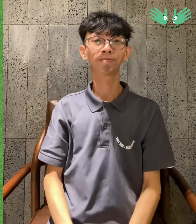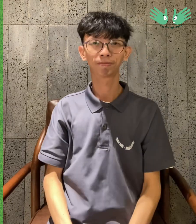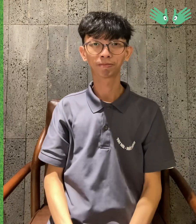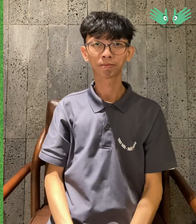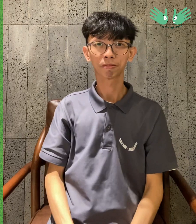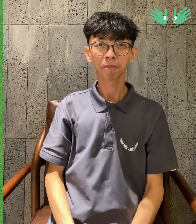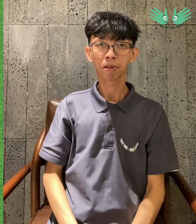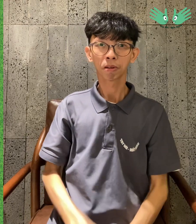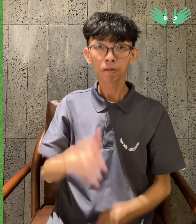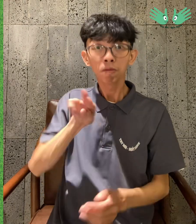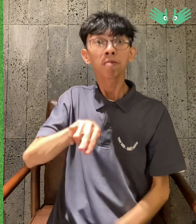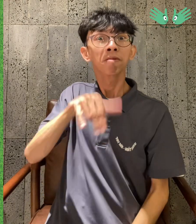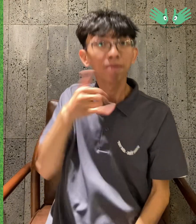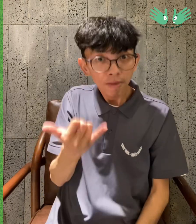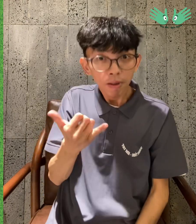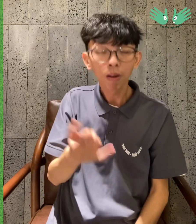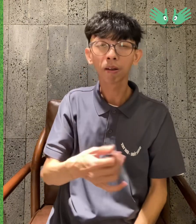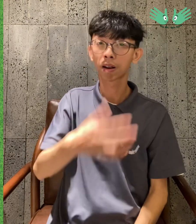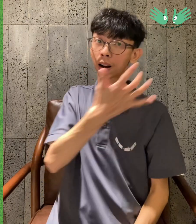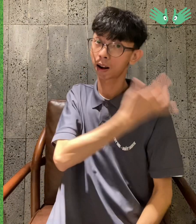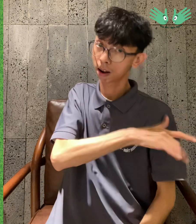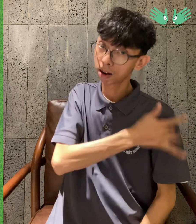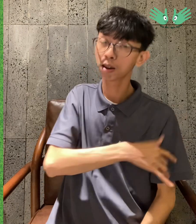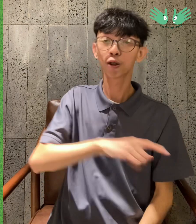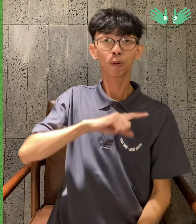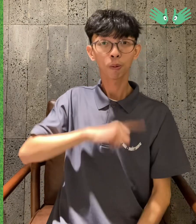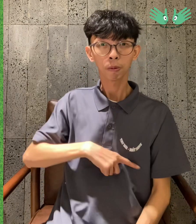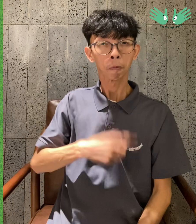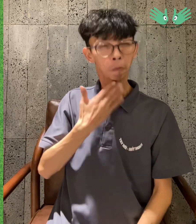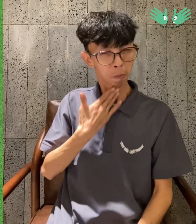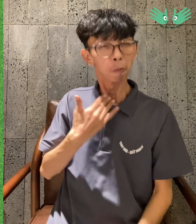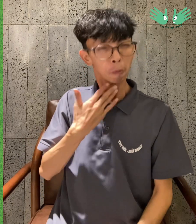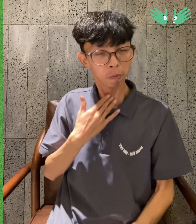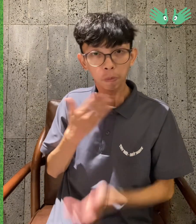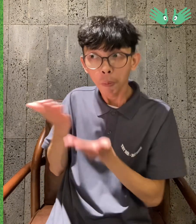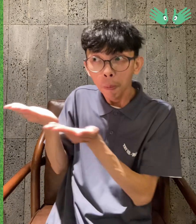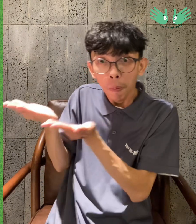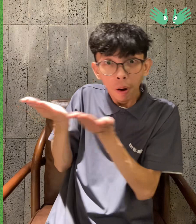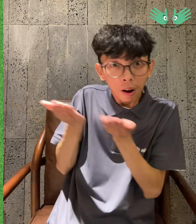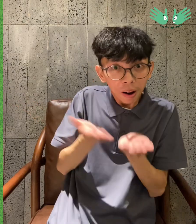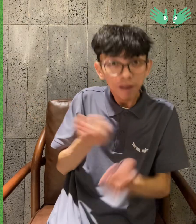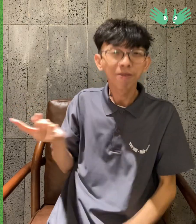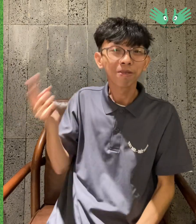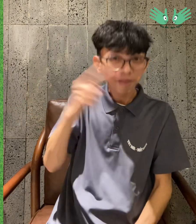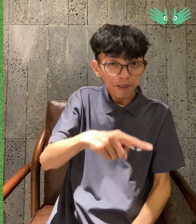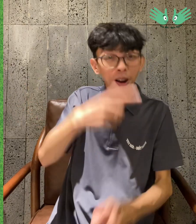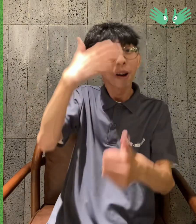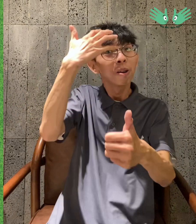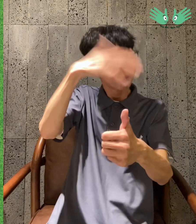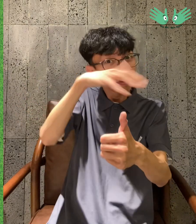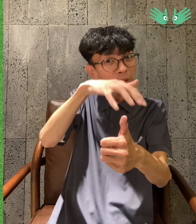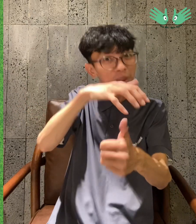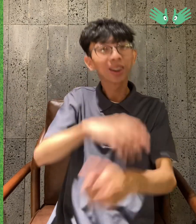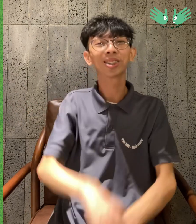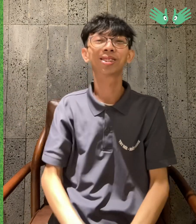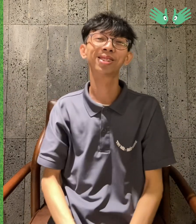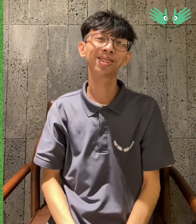Nhưng Thái Lan hay Trung Quốc "mong muốn" mời ông ra dẫn đội nhà.